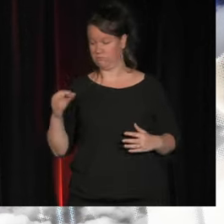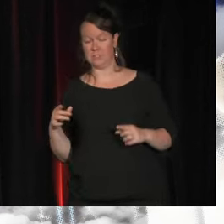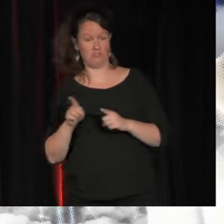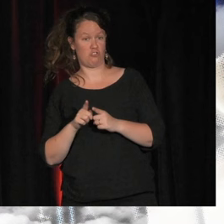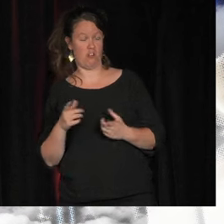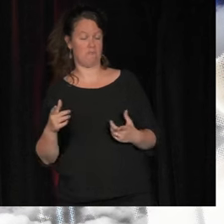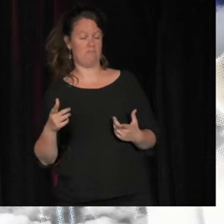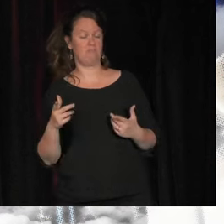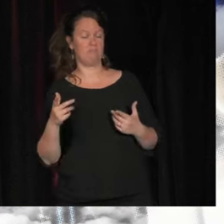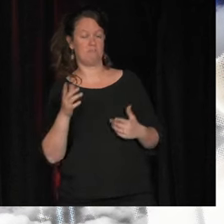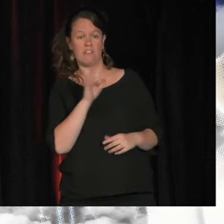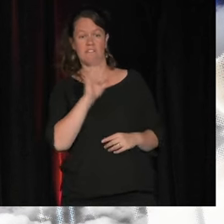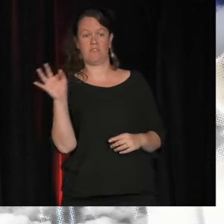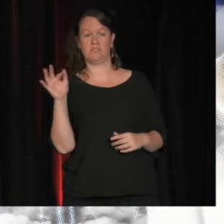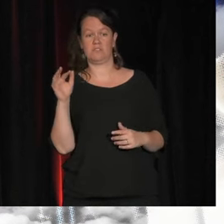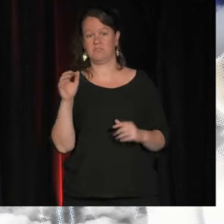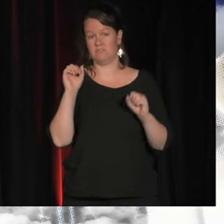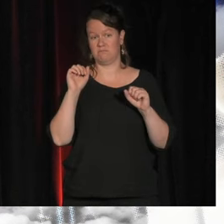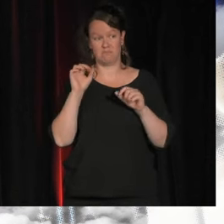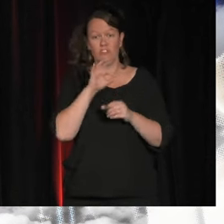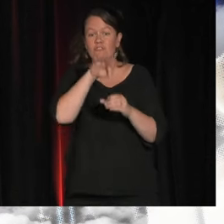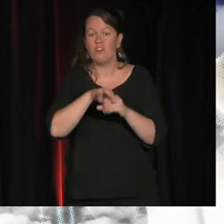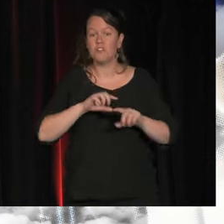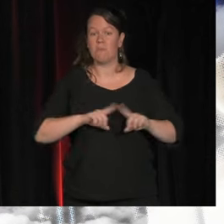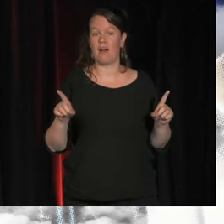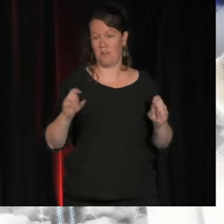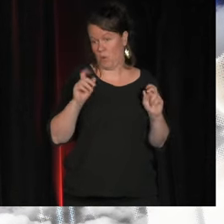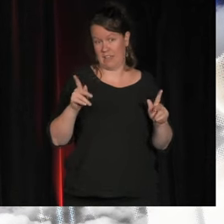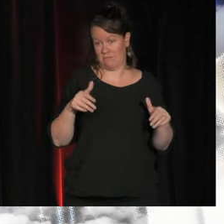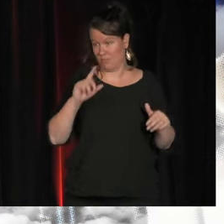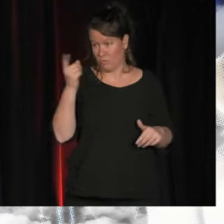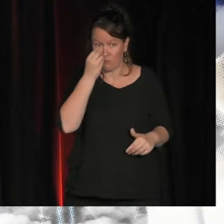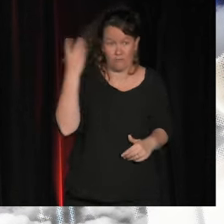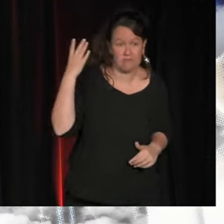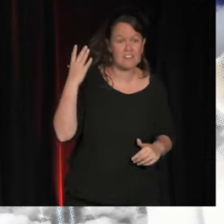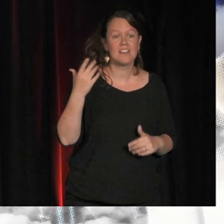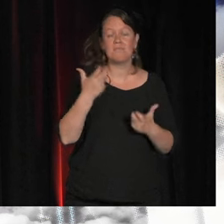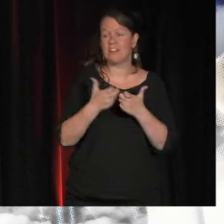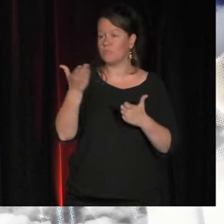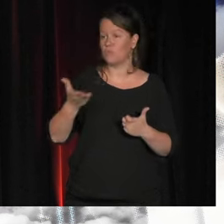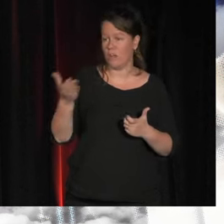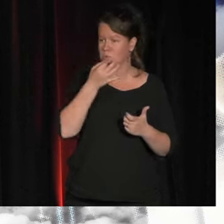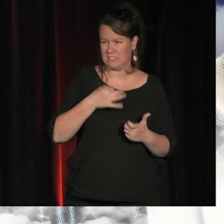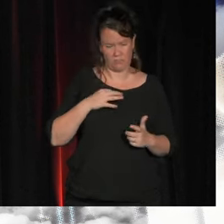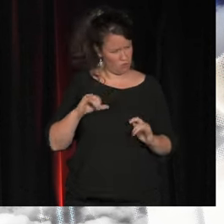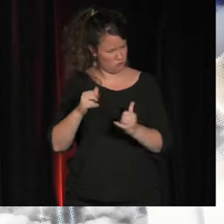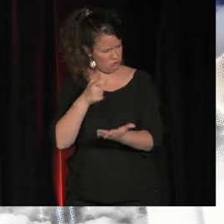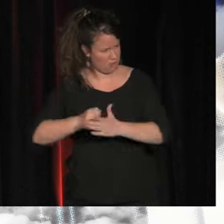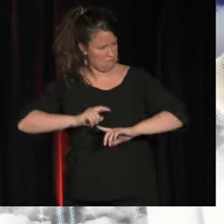c'est-à-dire que tu peux t'abstenir, mais tout le monde s'en fout parce que ce n'est pas pris en compte. Donc tu peux très bien ne pas acheter un jeu, mais tout le monde s'en fout, vraiment, malheureusement. Je ne veux pas…